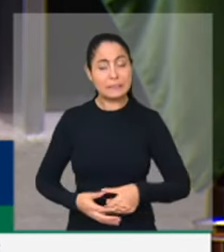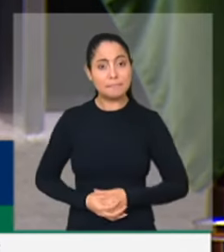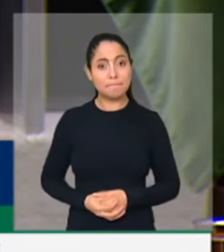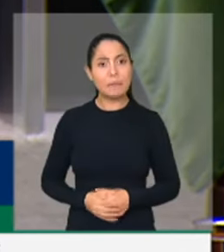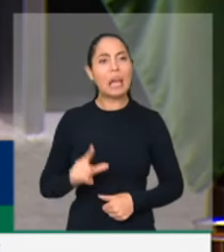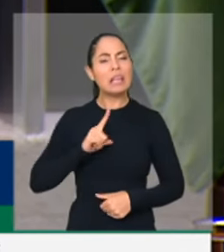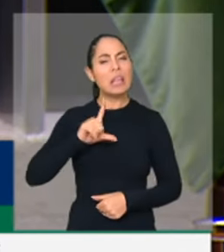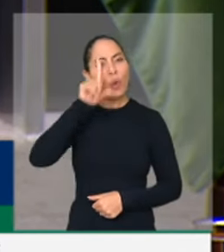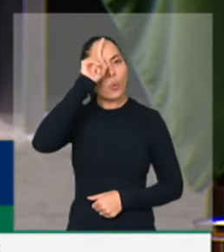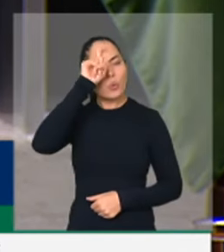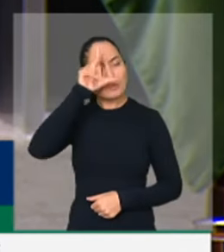PARTE DELES JÁ SE ENCONTRAM LOTADOS SEM VAGAS DE UTI COM